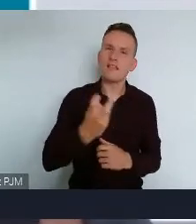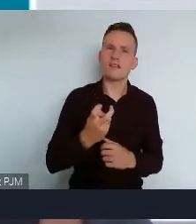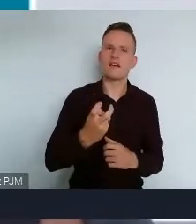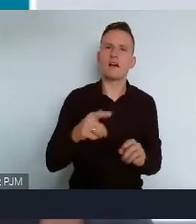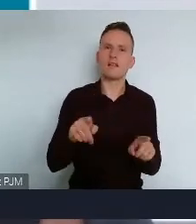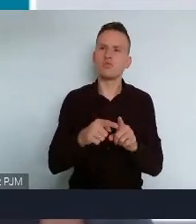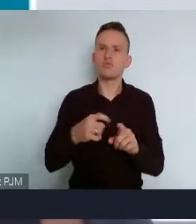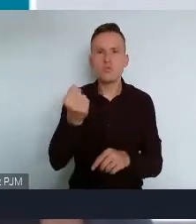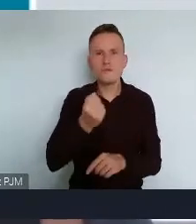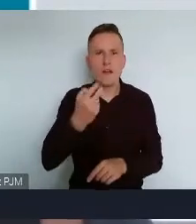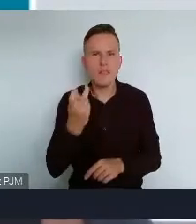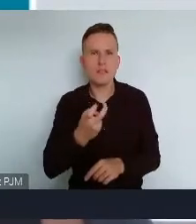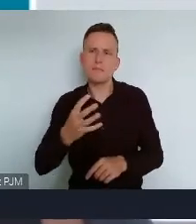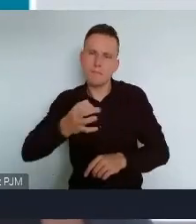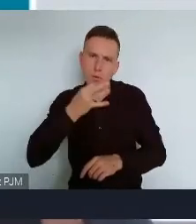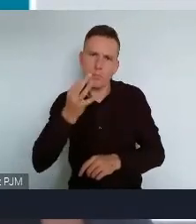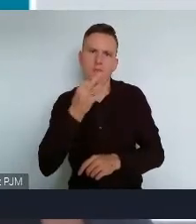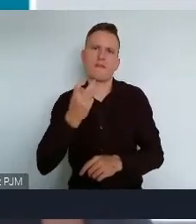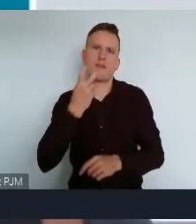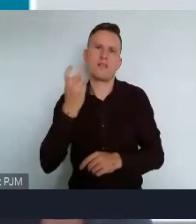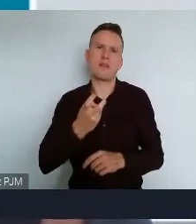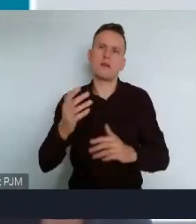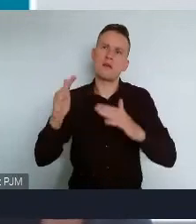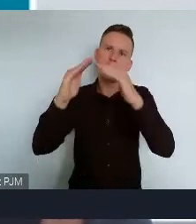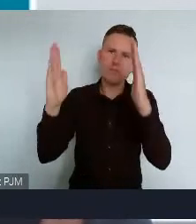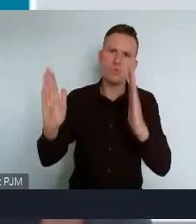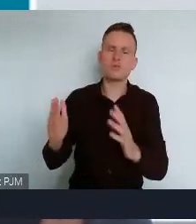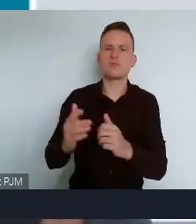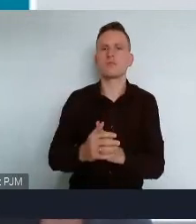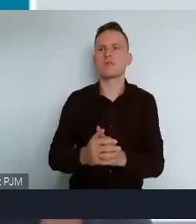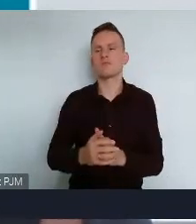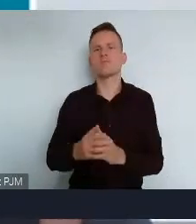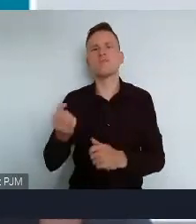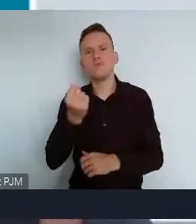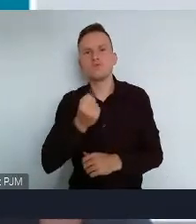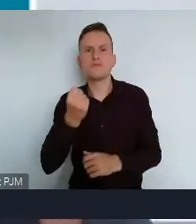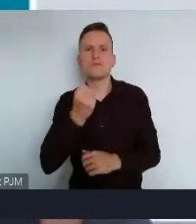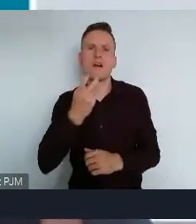czyli poprawę efektywności energetycznej budynków, wzrost wykorzystania energii z odnawialnych źródeł energii,